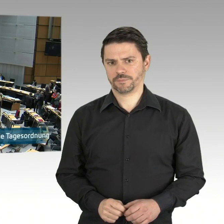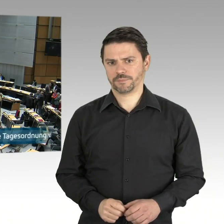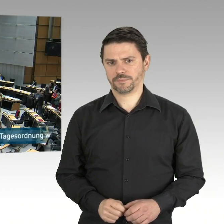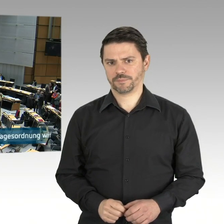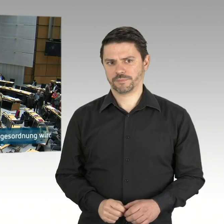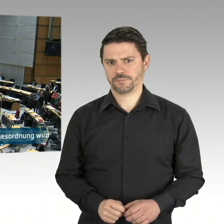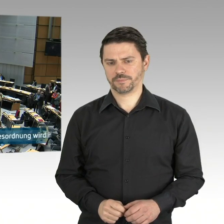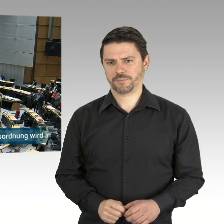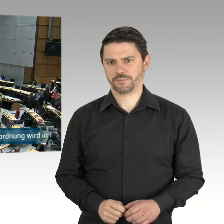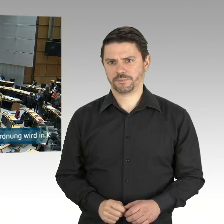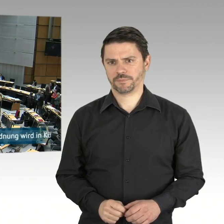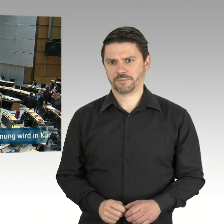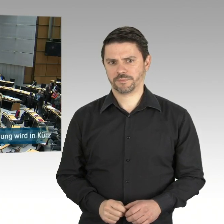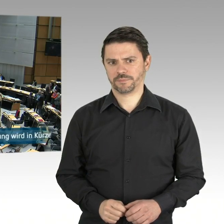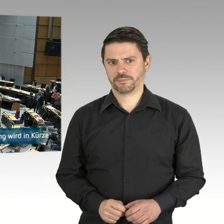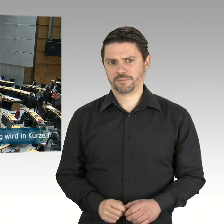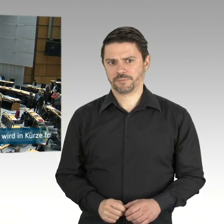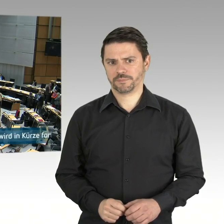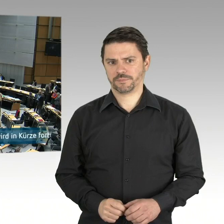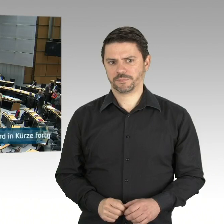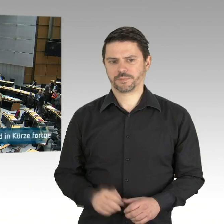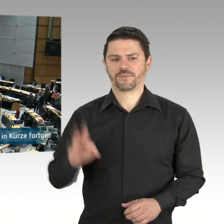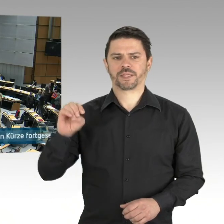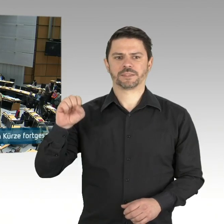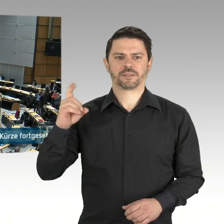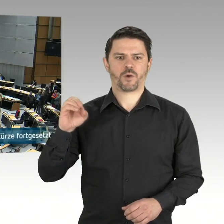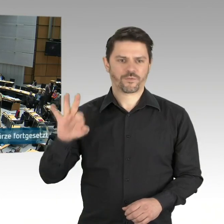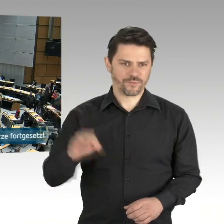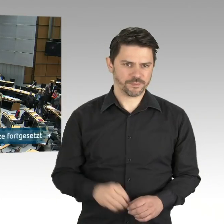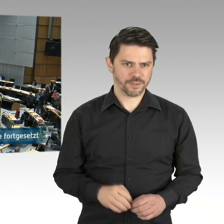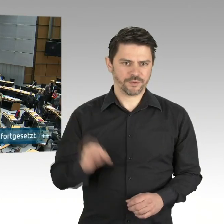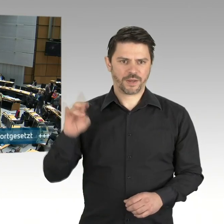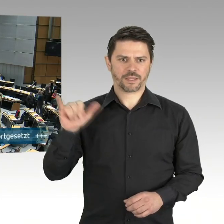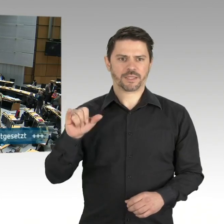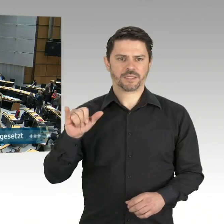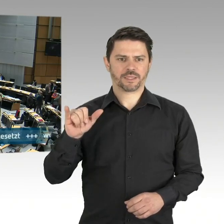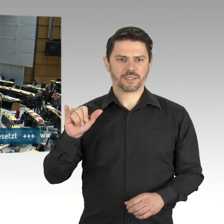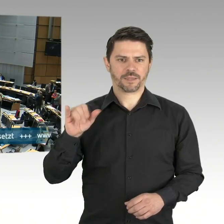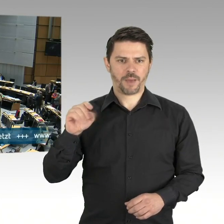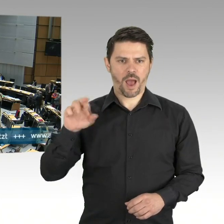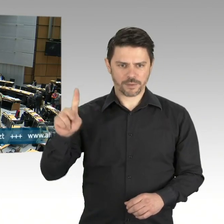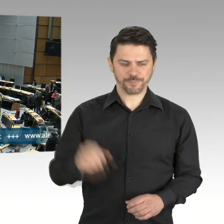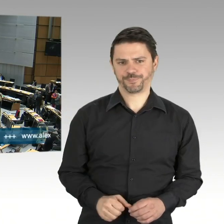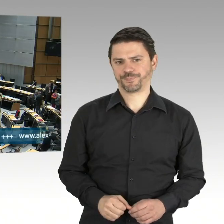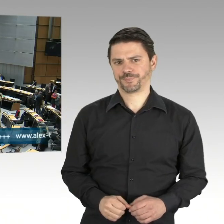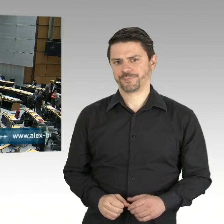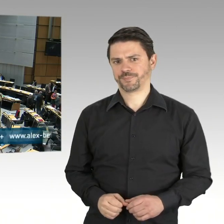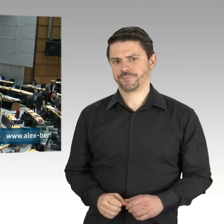Herr Paul Fresdorf. Herr Danny Freymark. Herr Oliver Friederici. Frau Stefanie Fuchs.